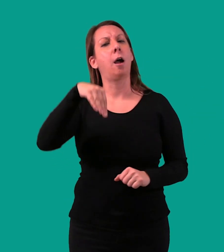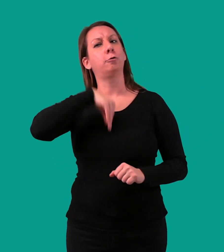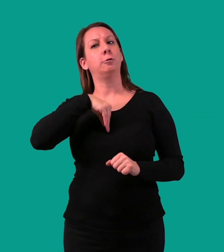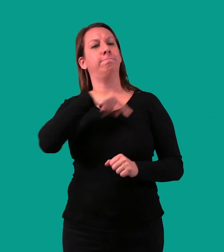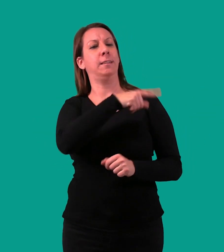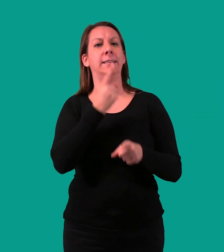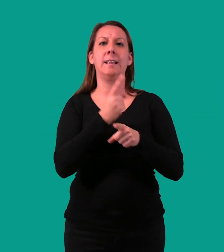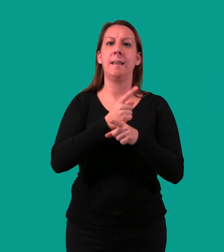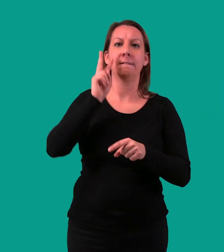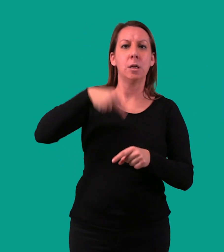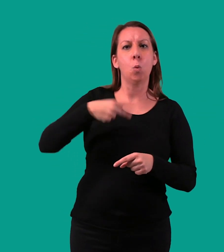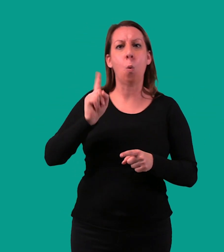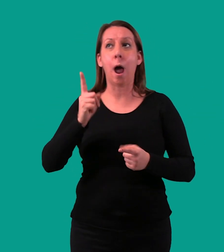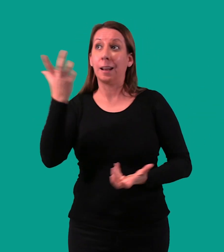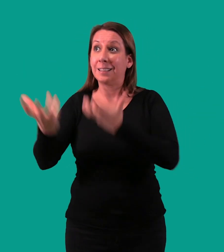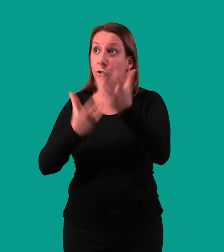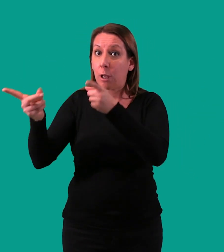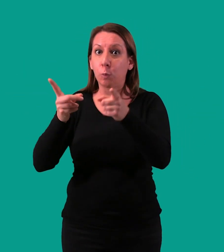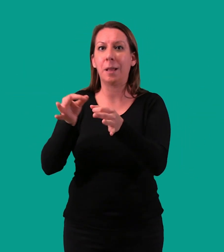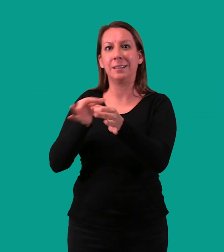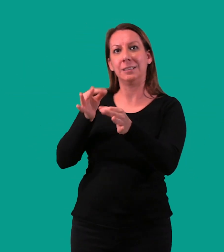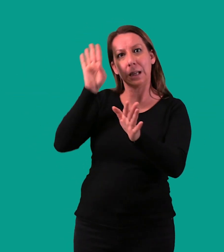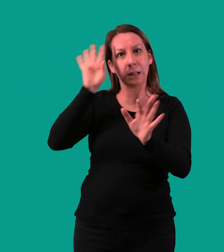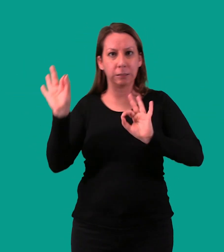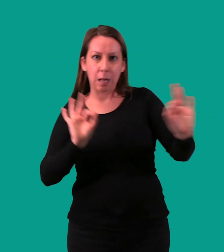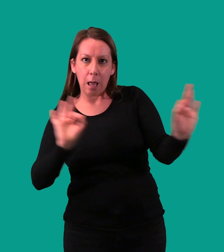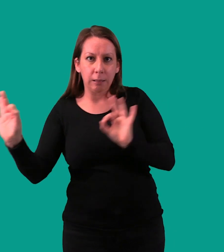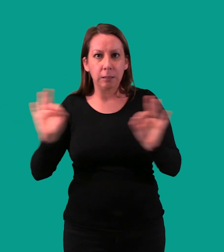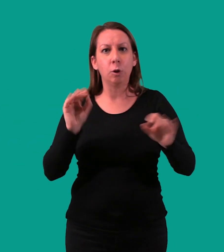Inoltre, è importante mantenere la distanza in caso di incendio.